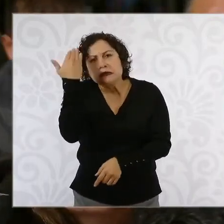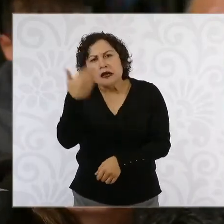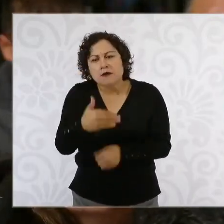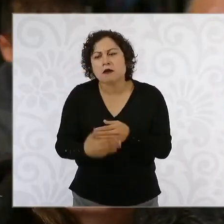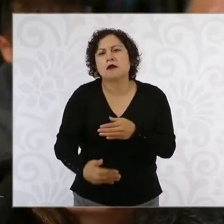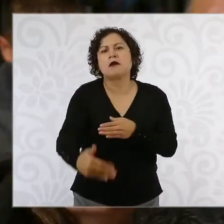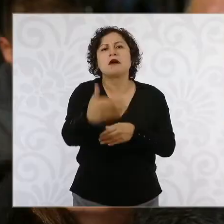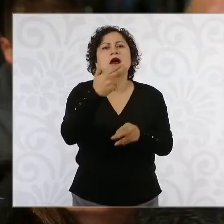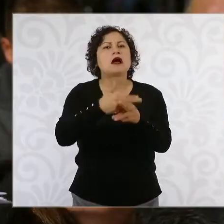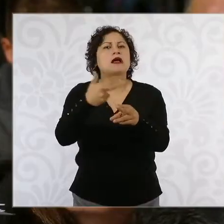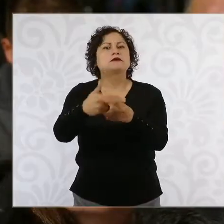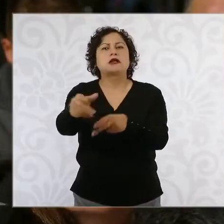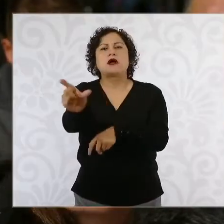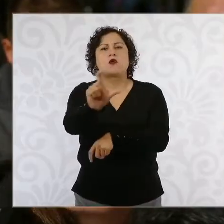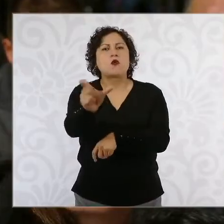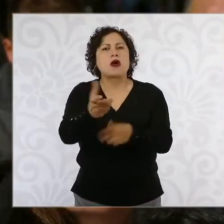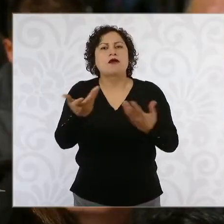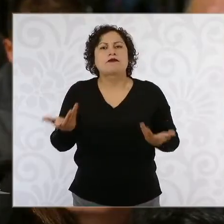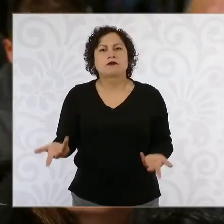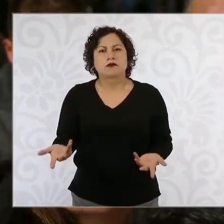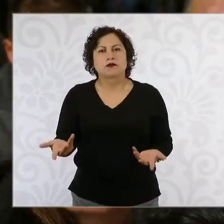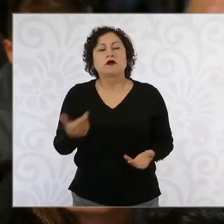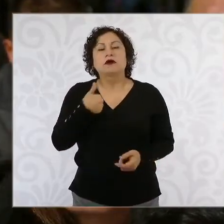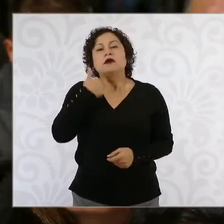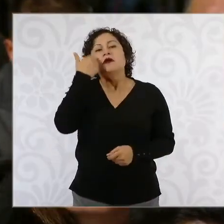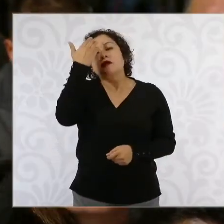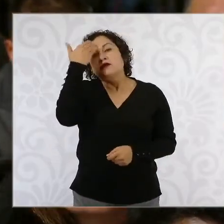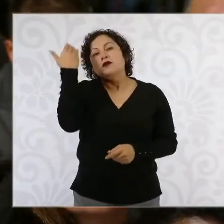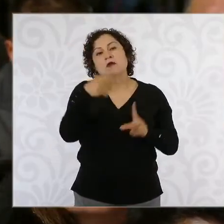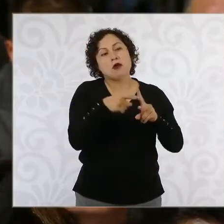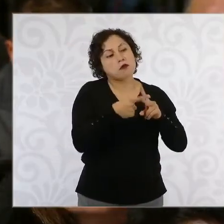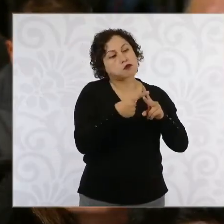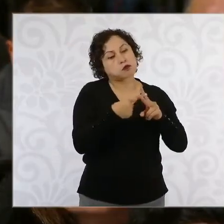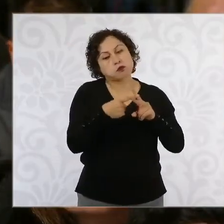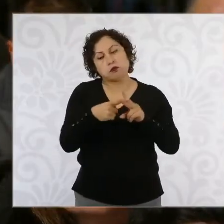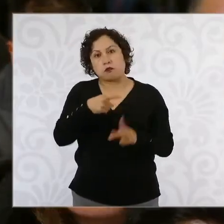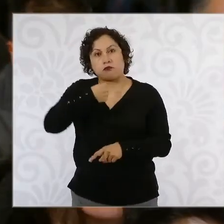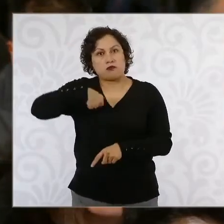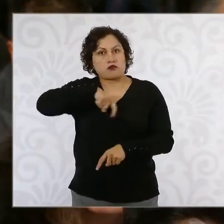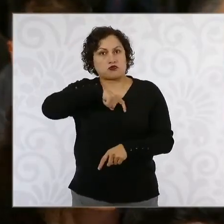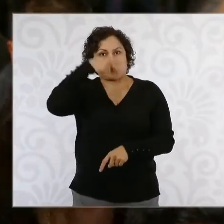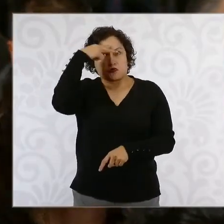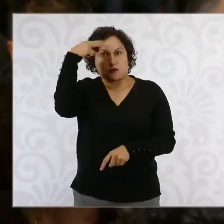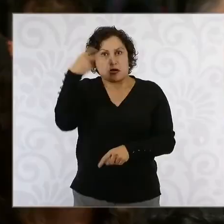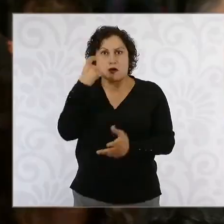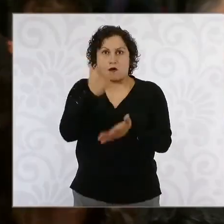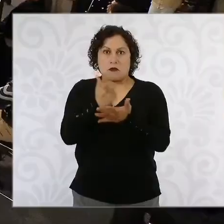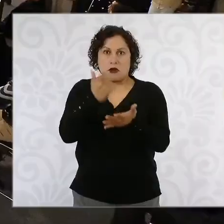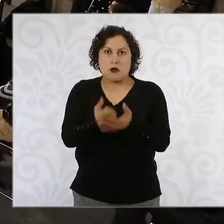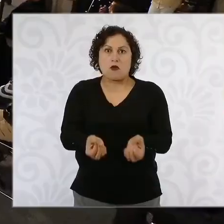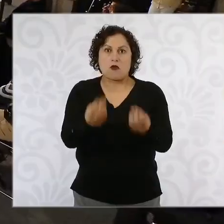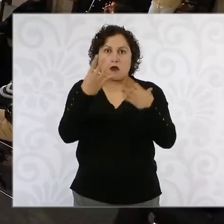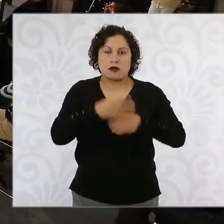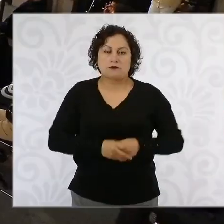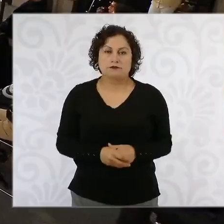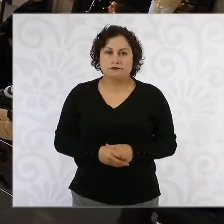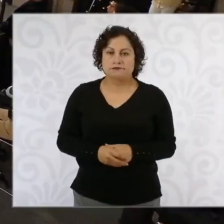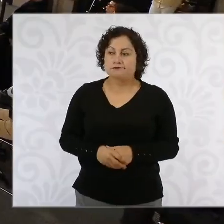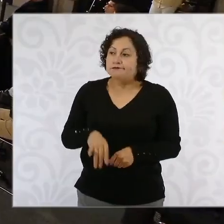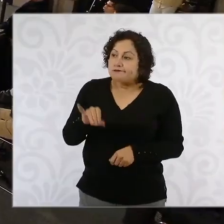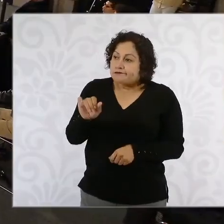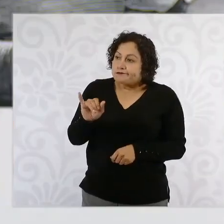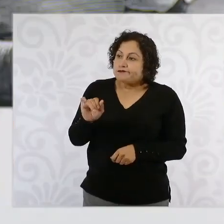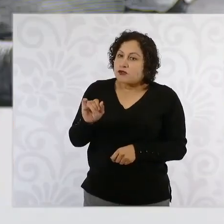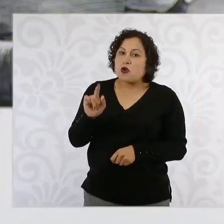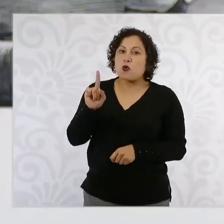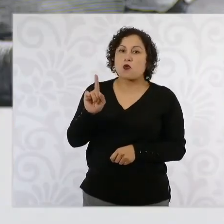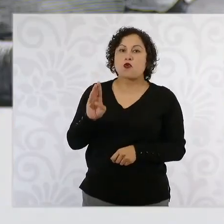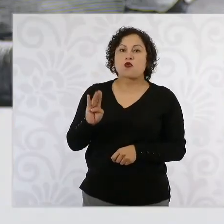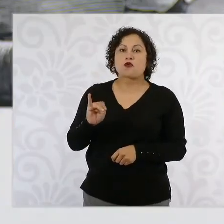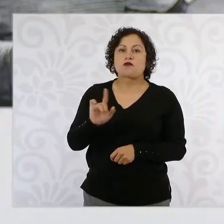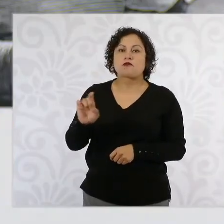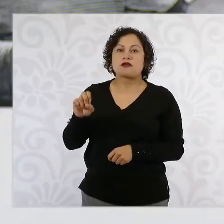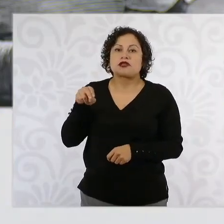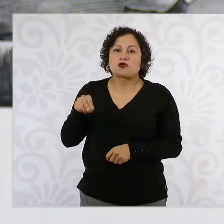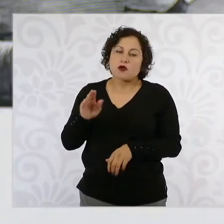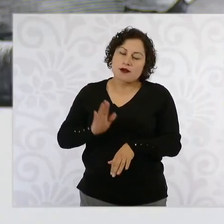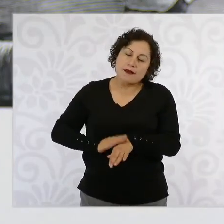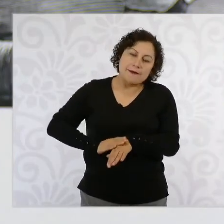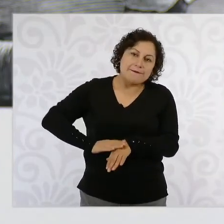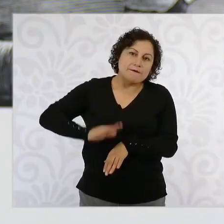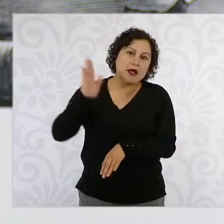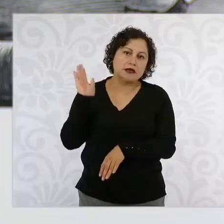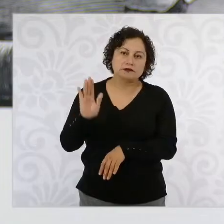actualizado que hemos pagado los mexicanos lo desconocemos sí es más de un billón de pesos si